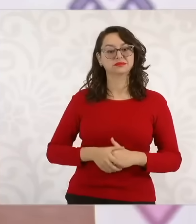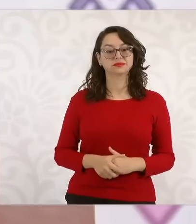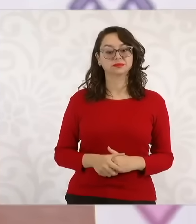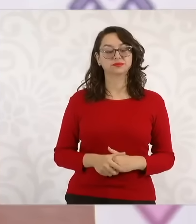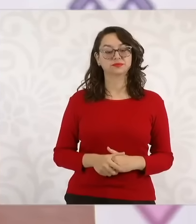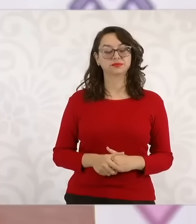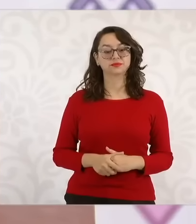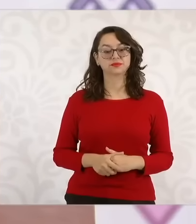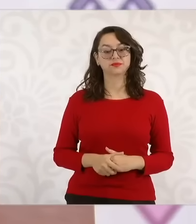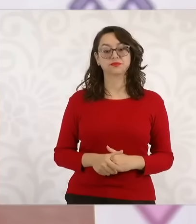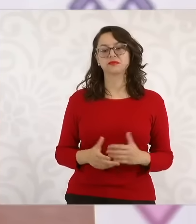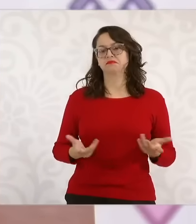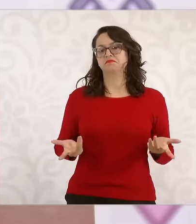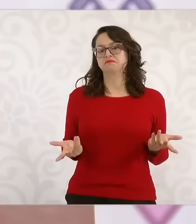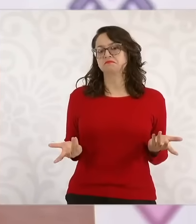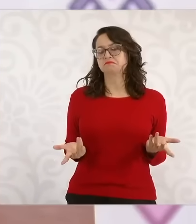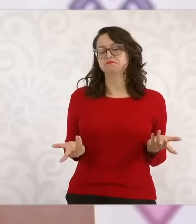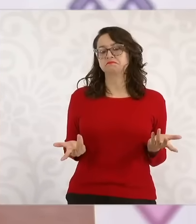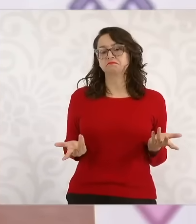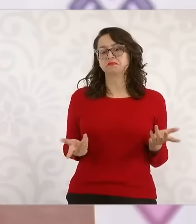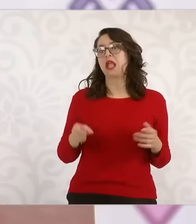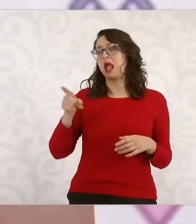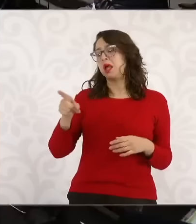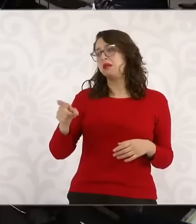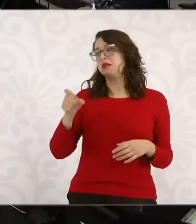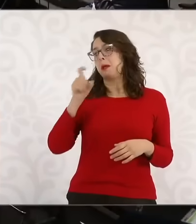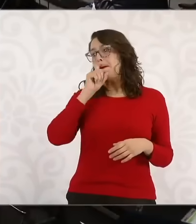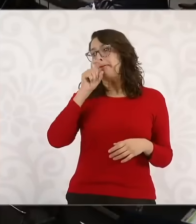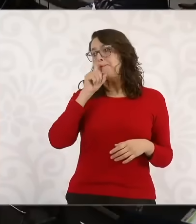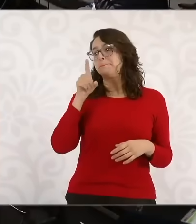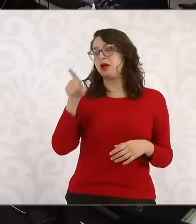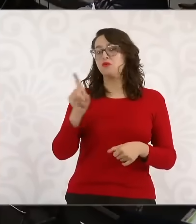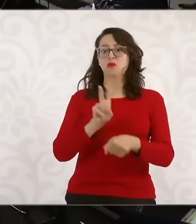Entonces, esta idea de porque se está en contra del régimen de Venezuela,